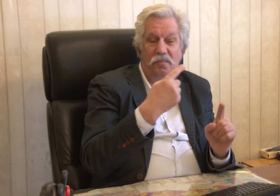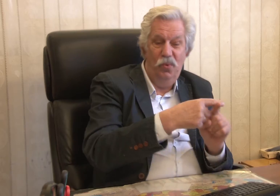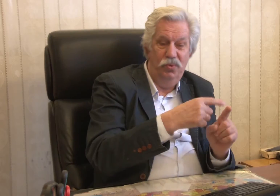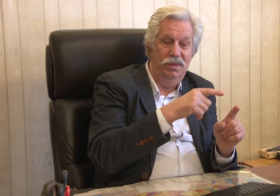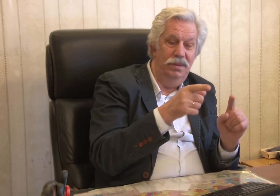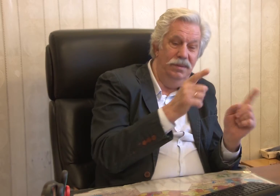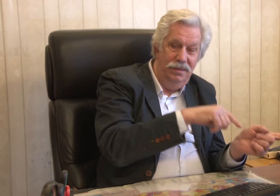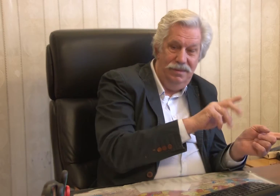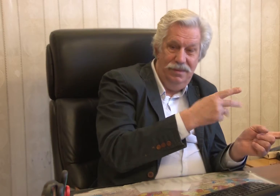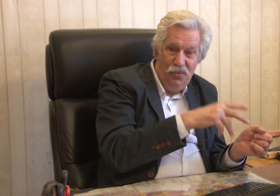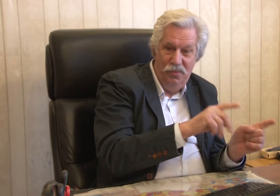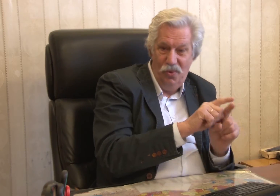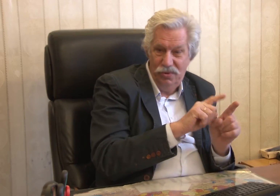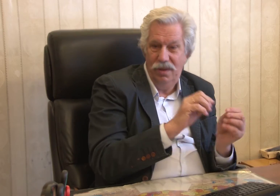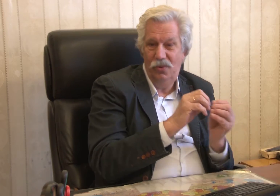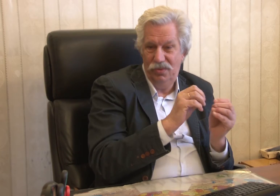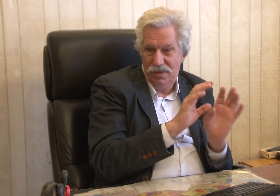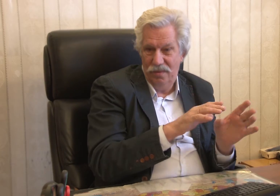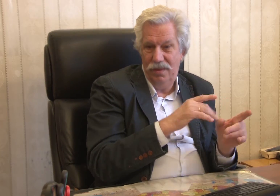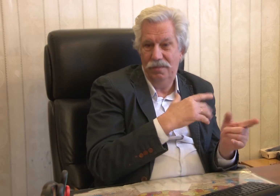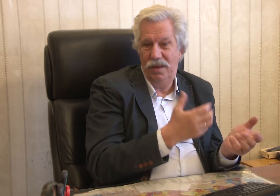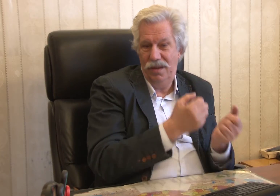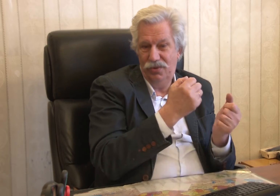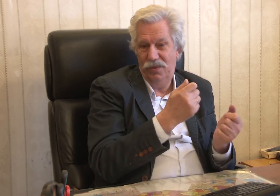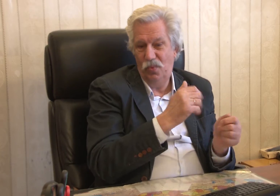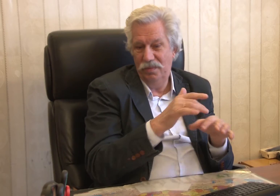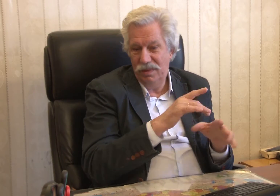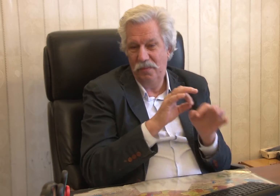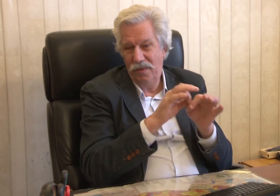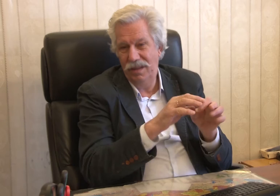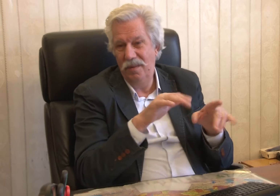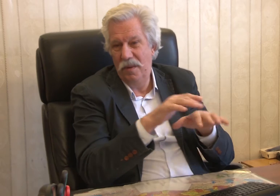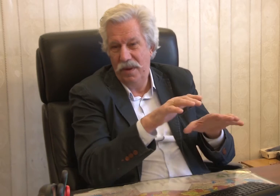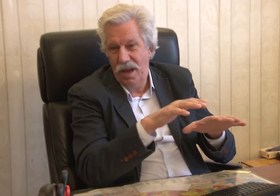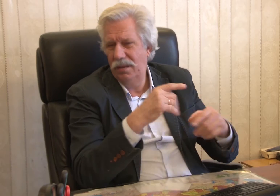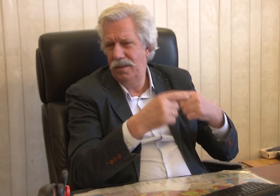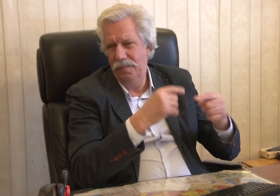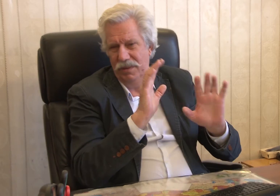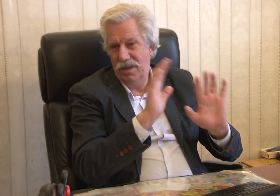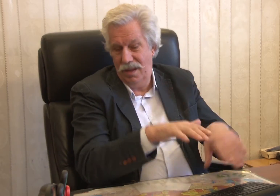Кроме этого параллельно велась клубная работа, там та же художественная самодеятельность, постоянно проводились мероприятия.